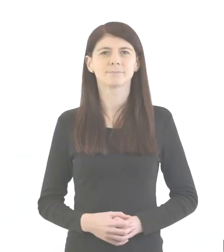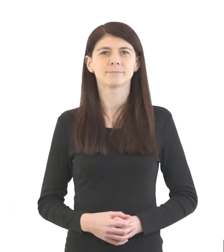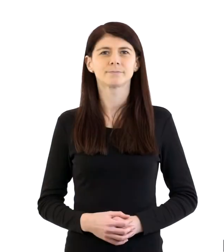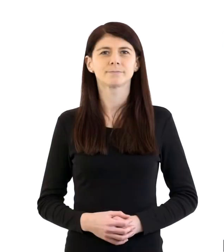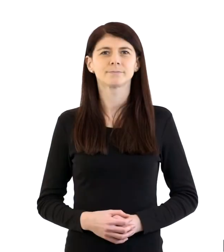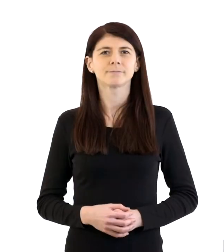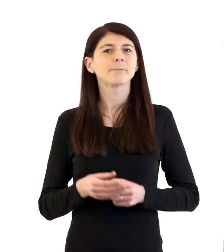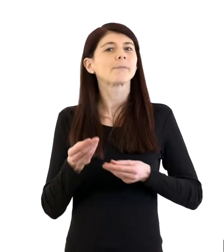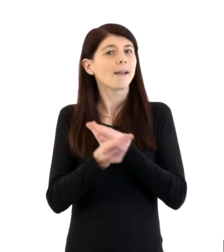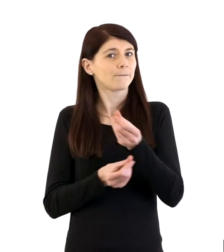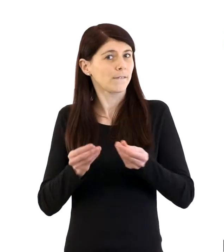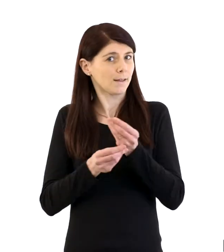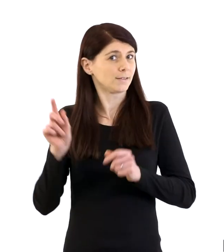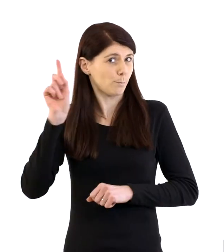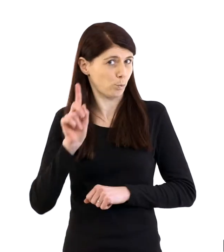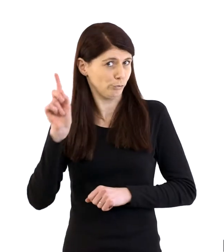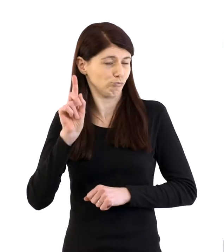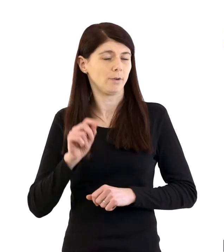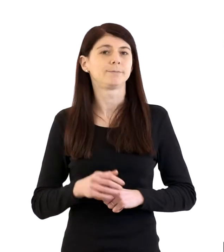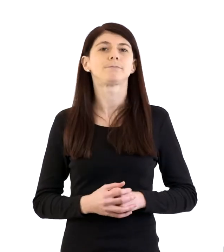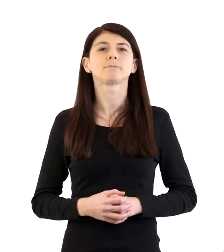Finanse publiczne